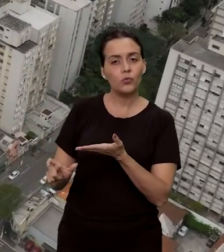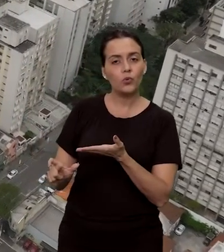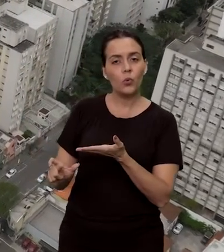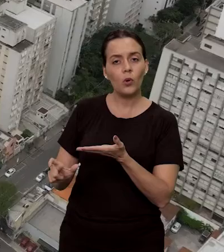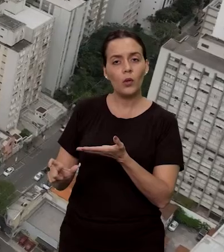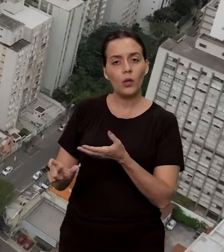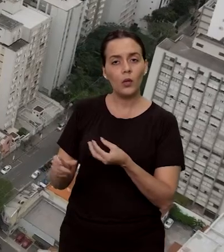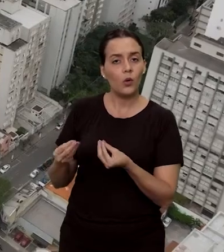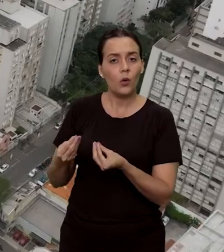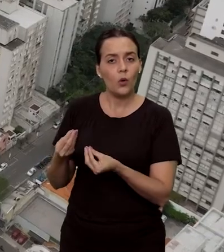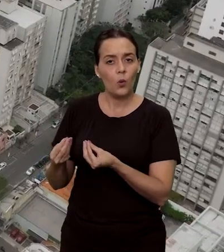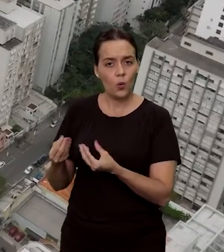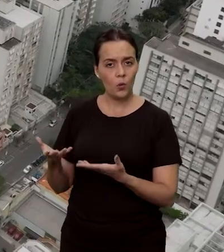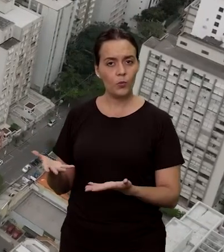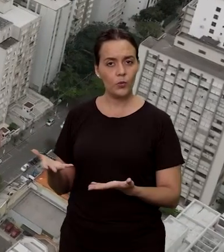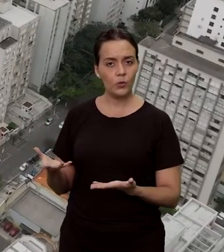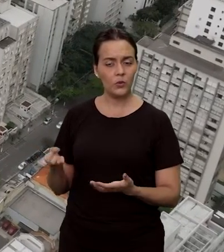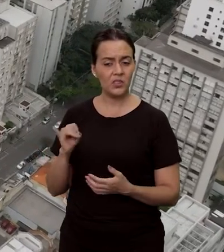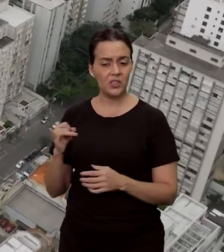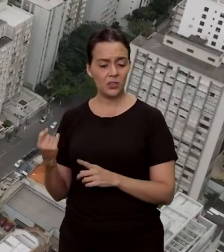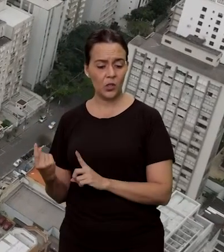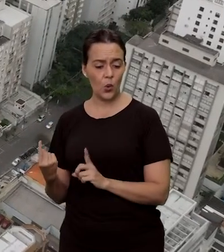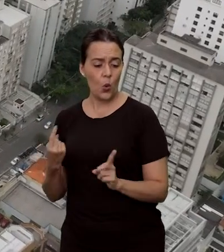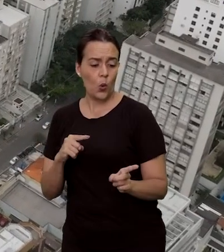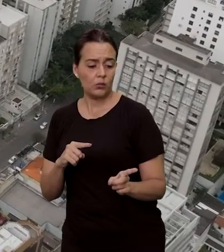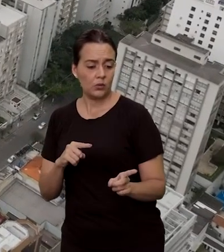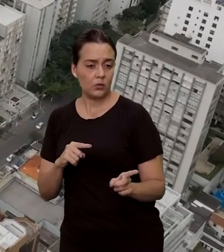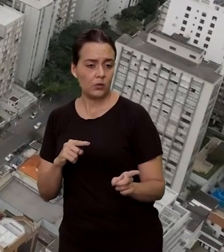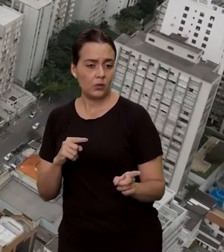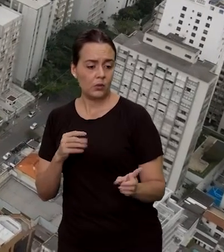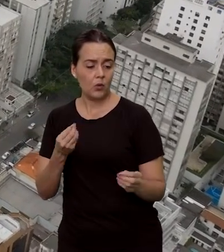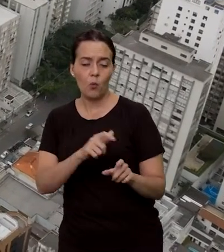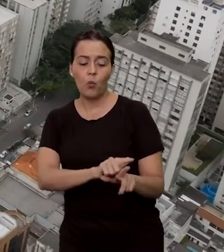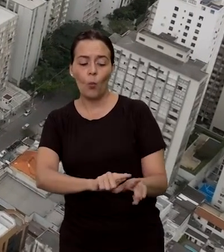depois de se opor, o que fazemos com esse espaço vazio.